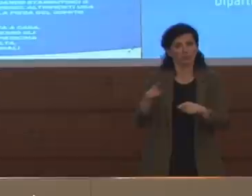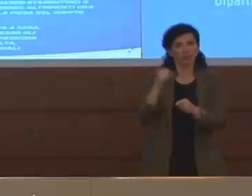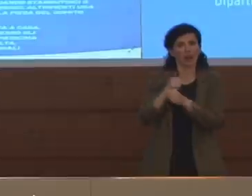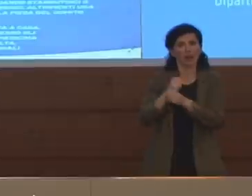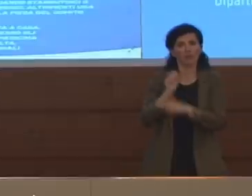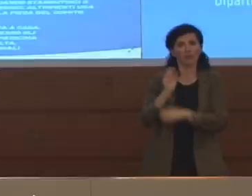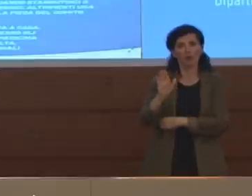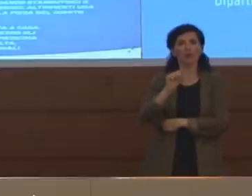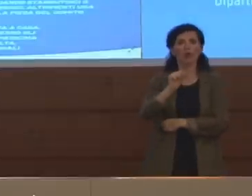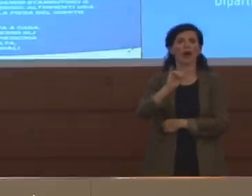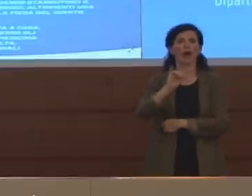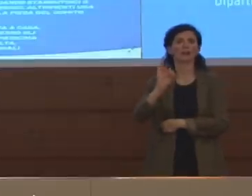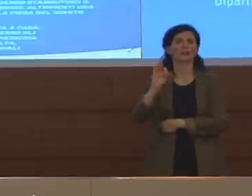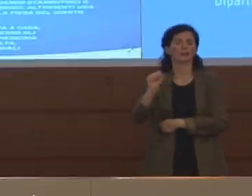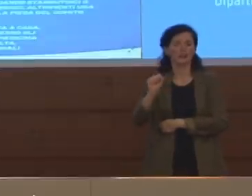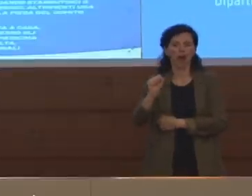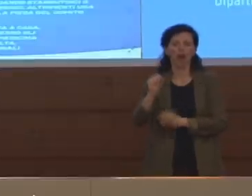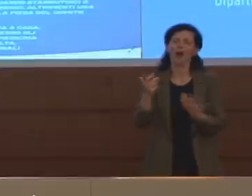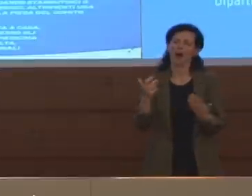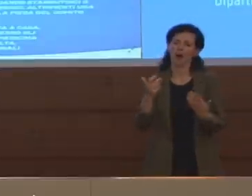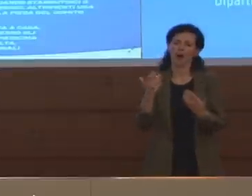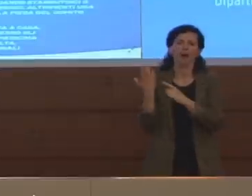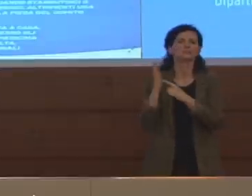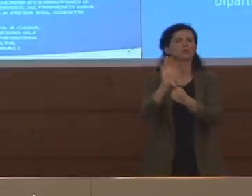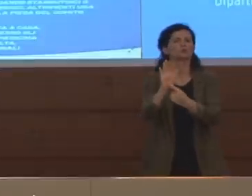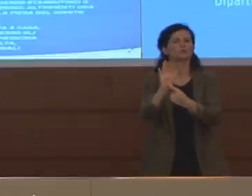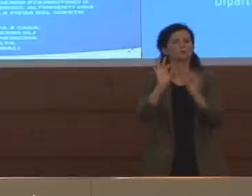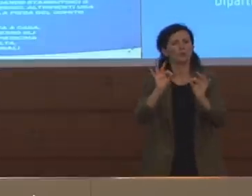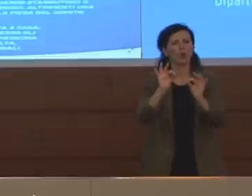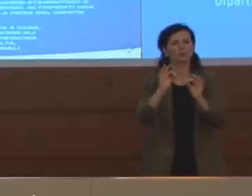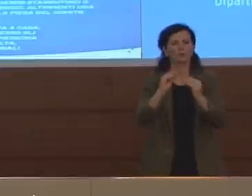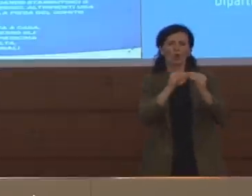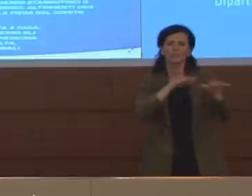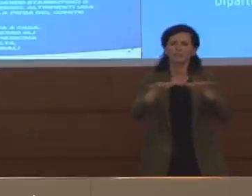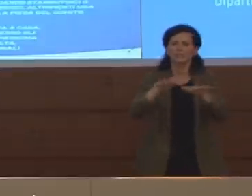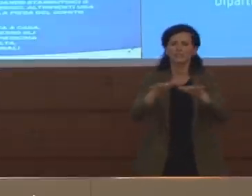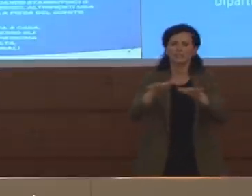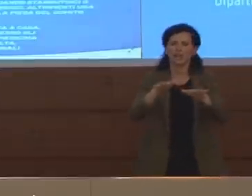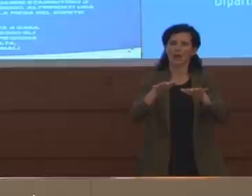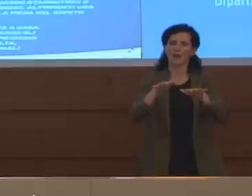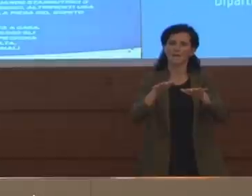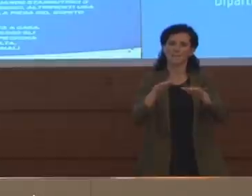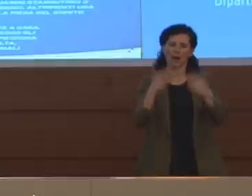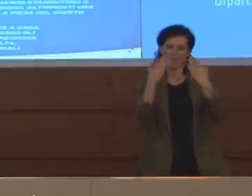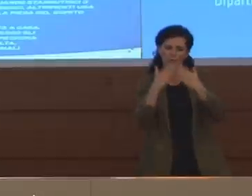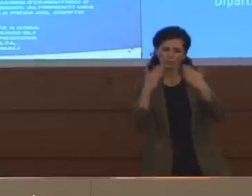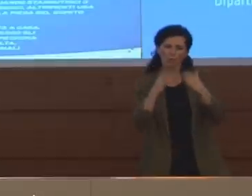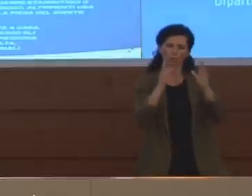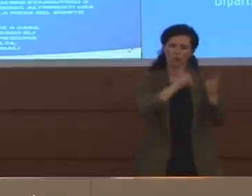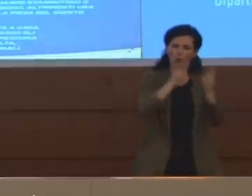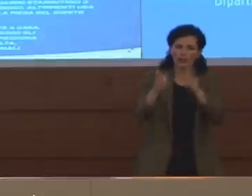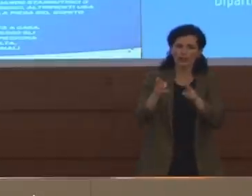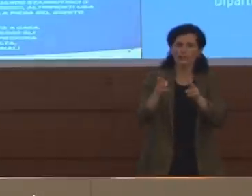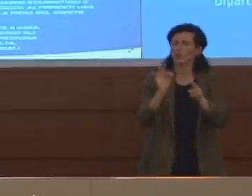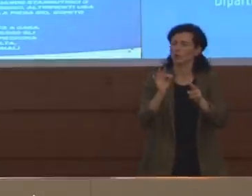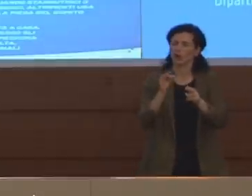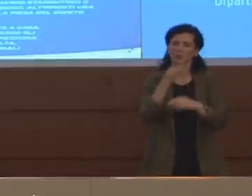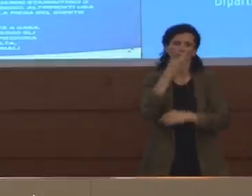svolta per l'efficienza del sistema di conduzione di studi clinici nel nostro paese.